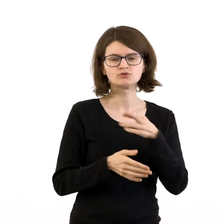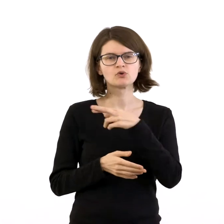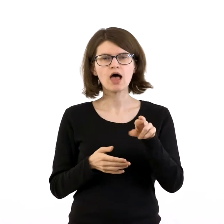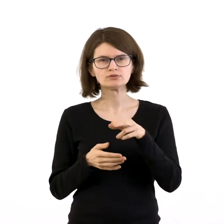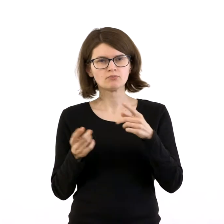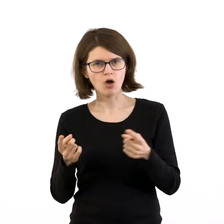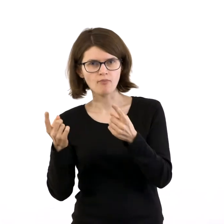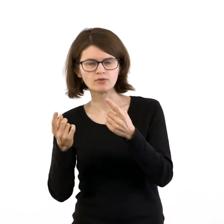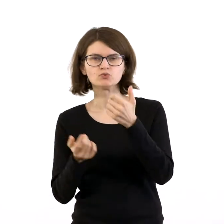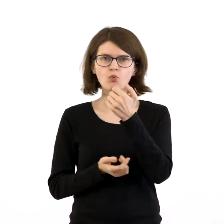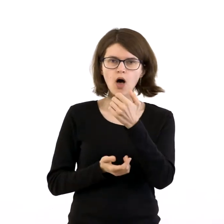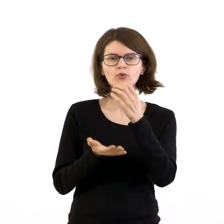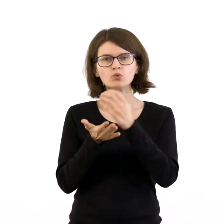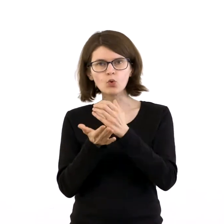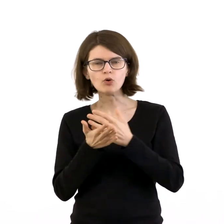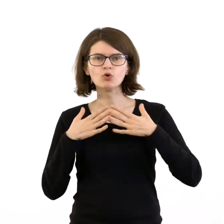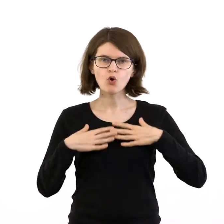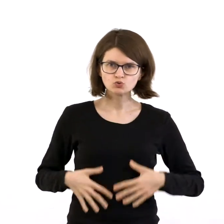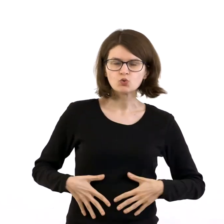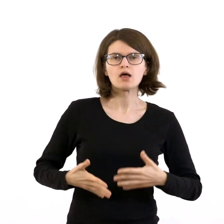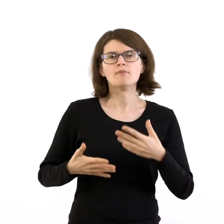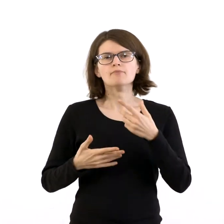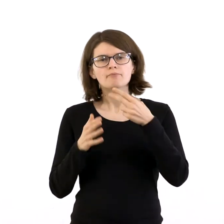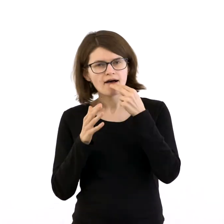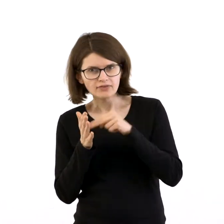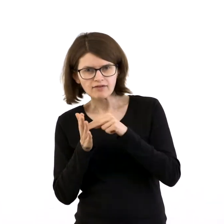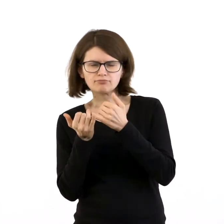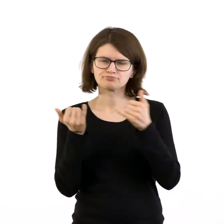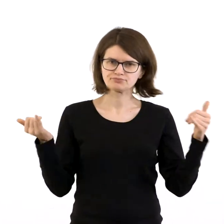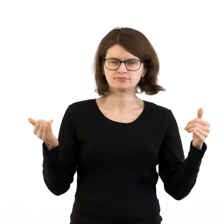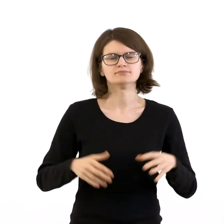gadżety promocyjne – długopisy, kubki, koszulki, pendrive i inne.